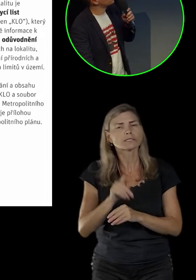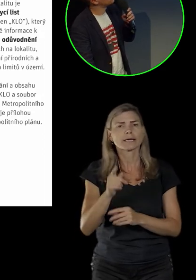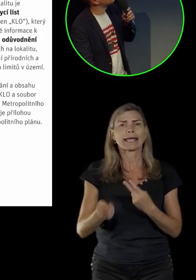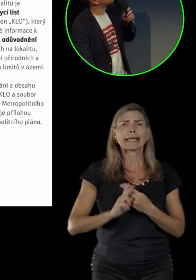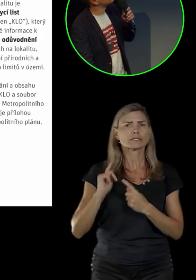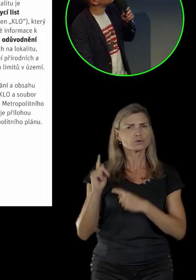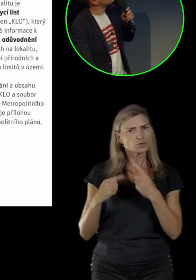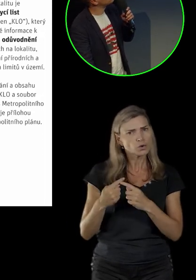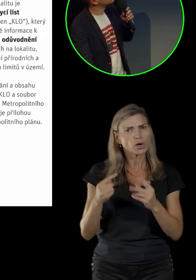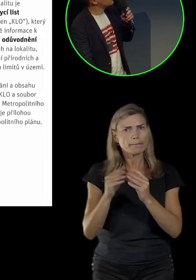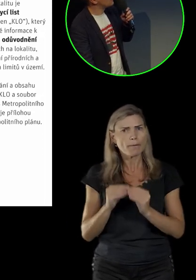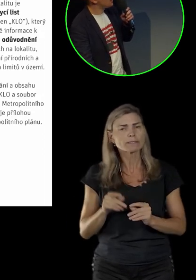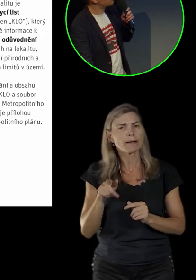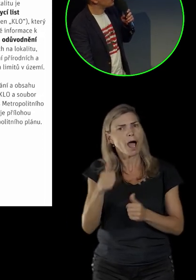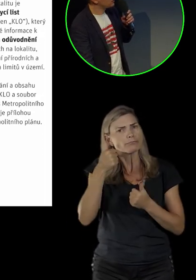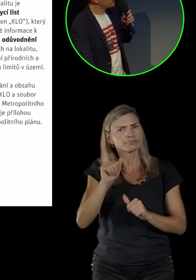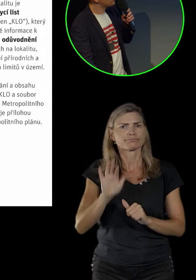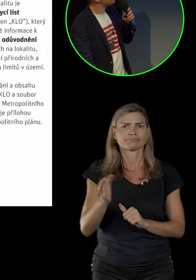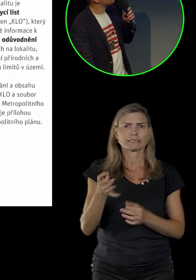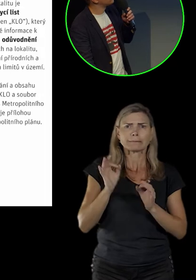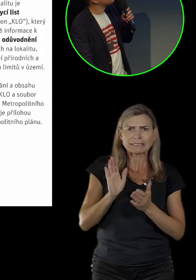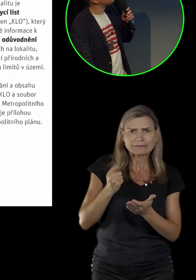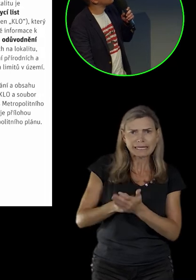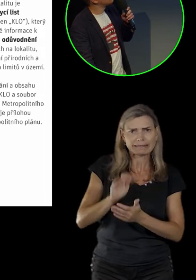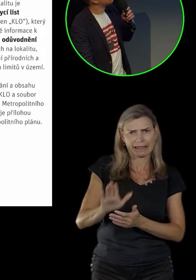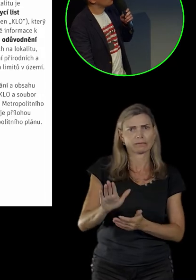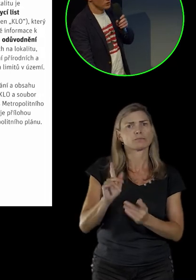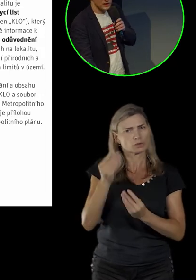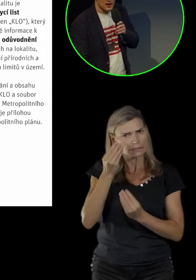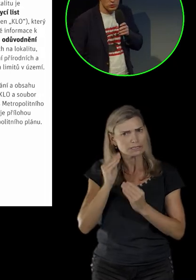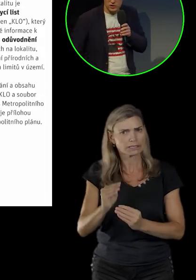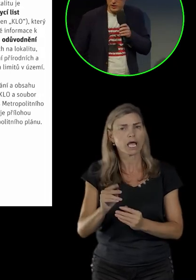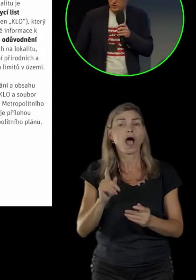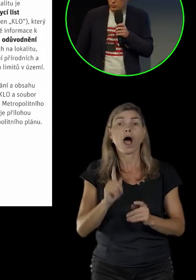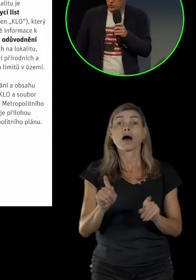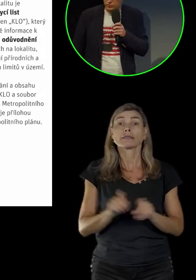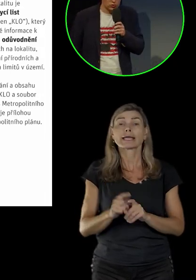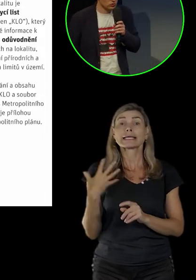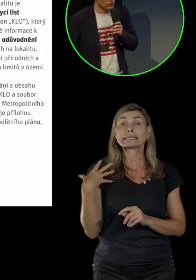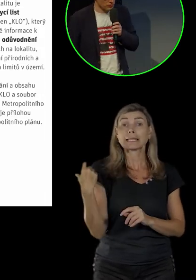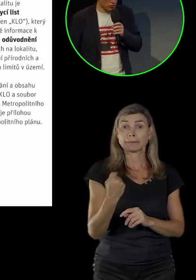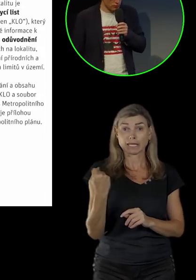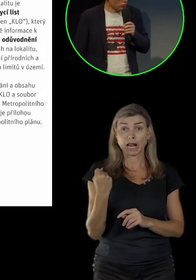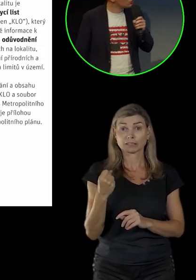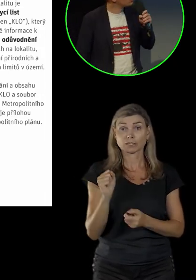proč je ta lokalita specifická. A můžete tam najít skvělou věc, odůvodnění záboru zemědělského půdního fondu. Což vám všem doporučuju,